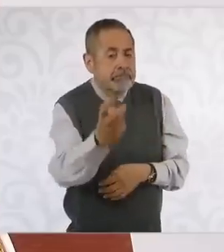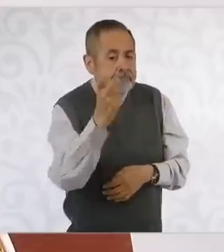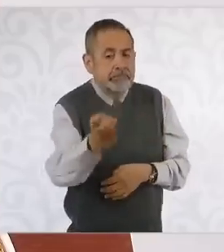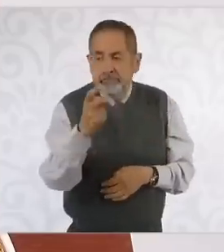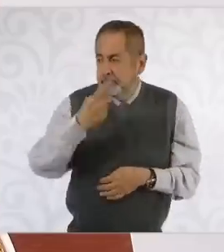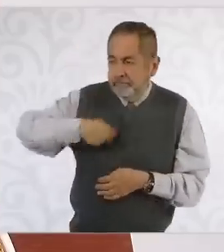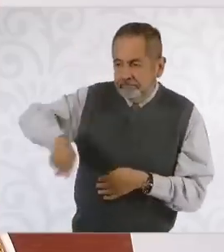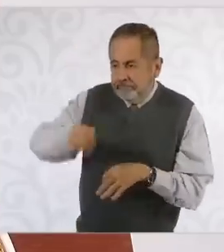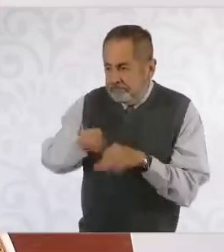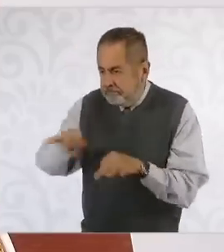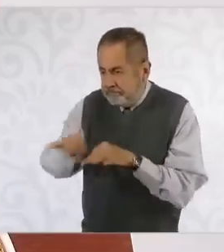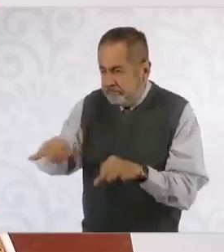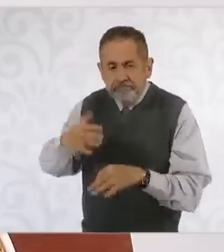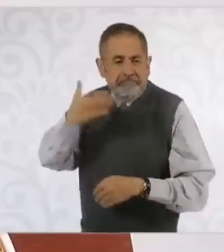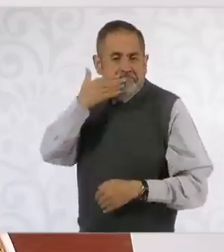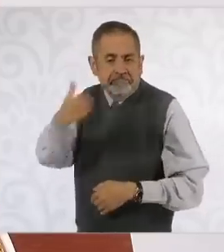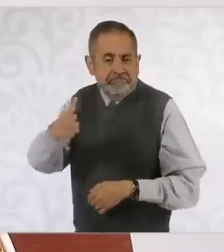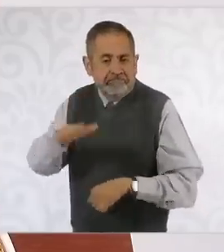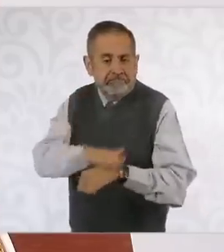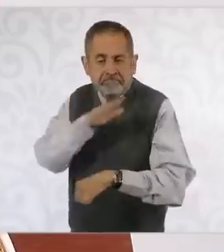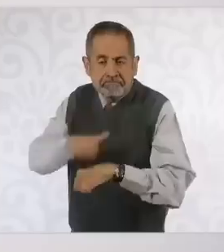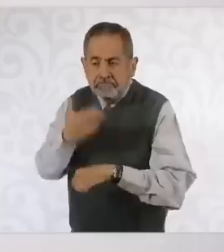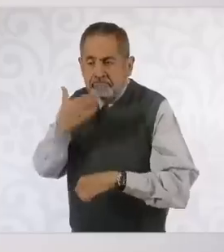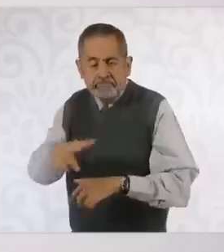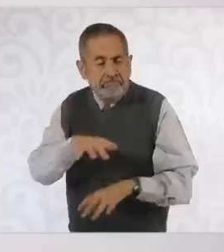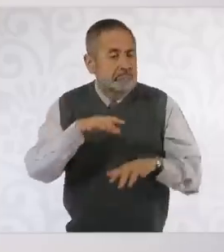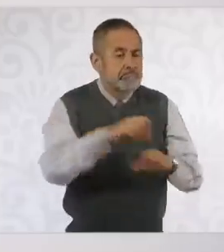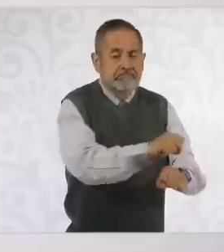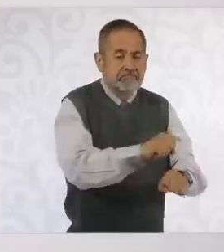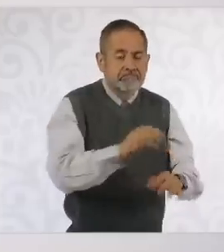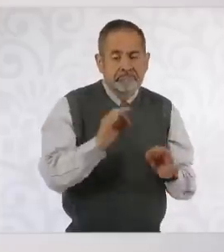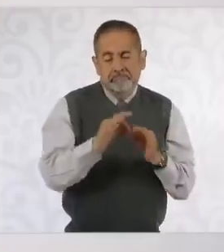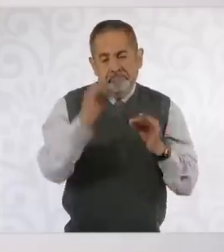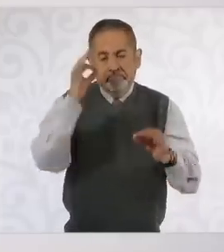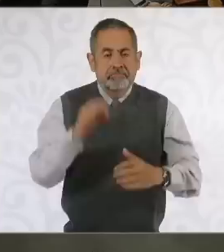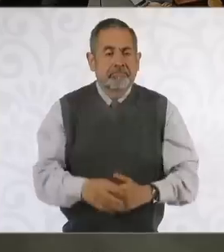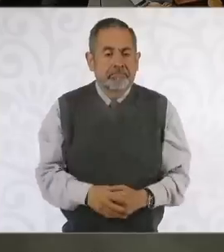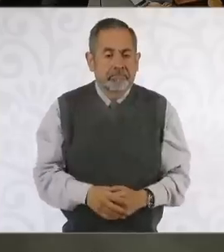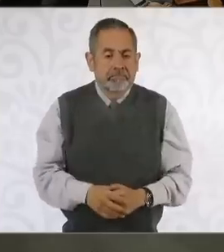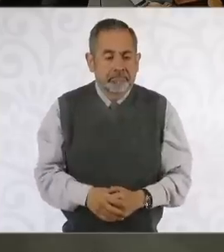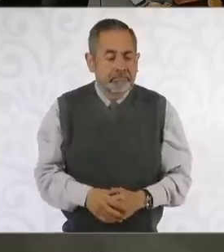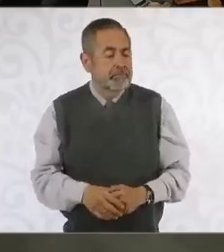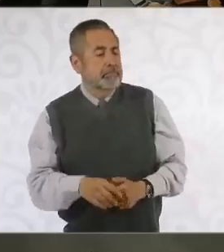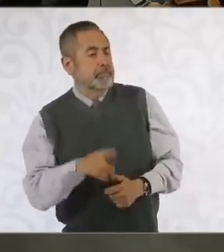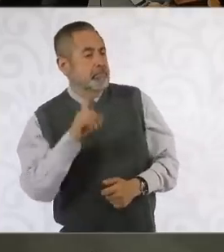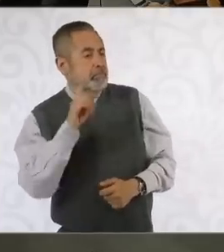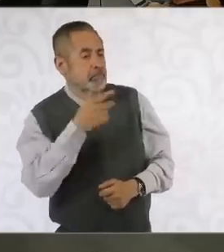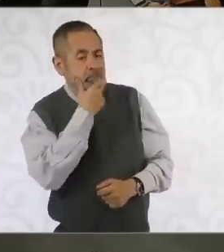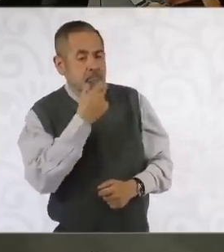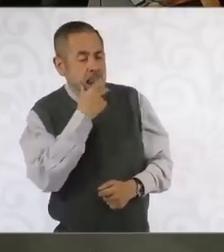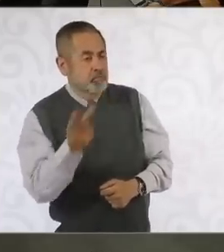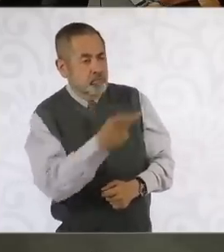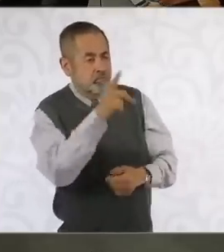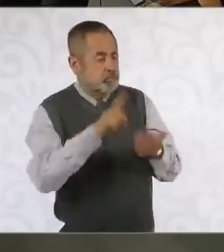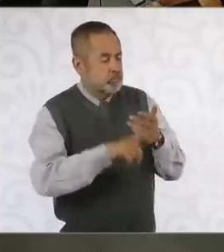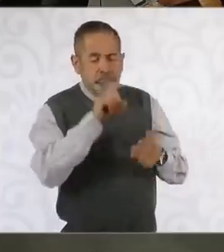se se está haciendo en el país eh presidenta en este mismo sentido del poder bueno en el tema